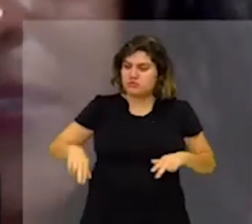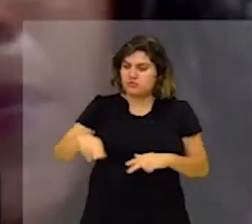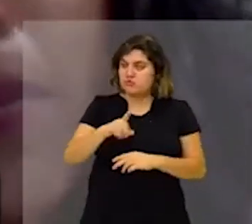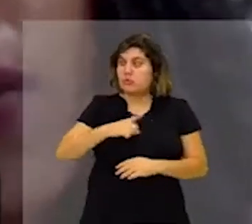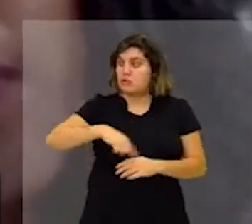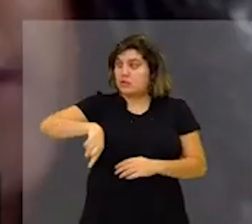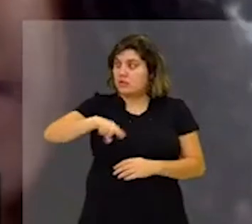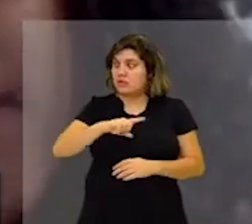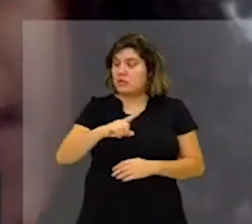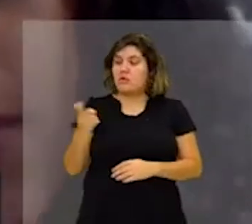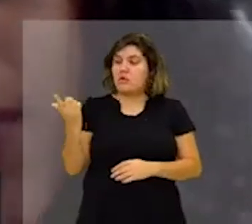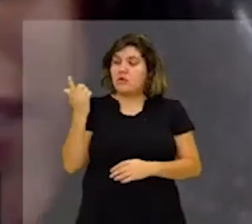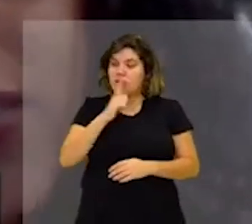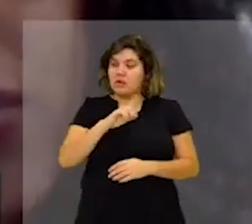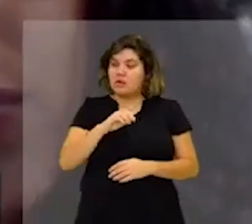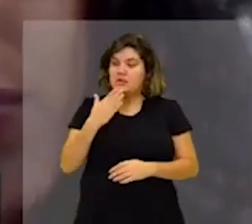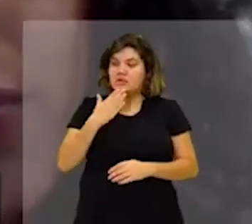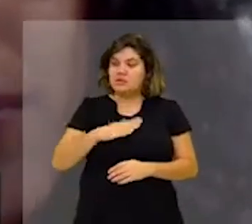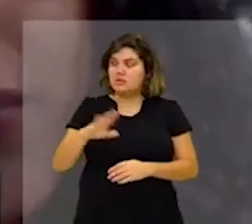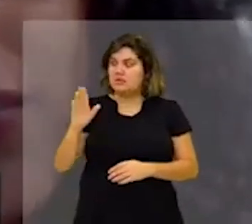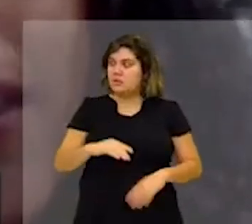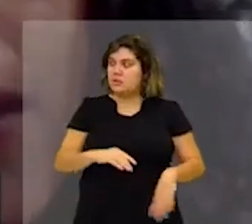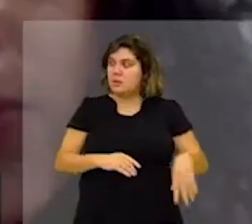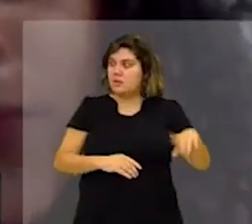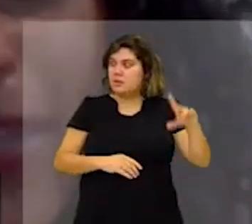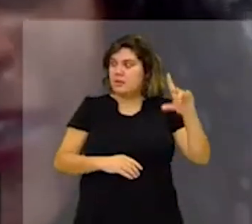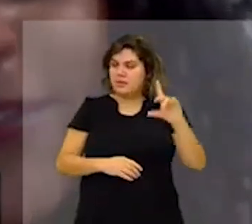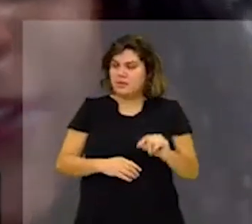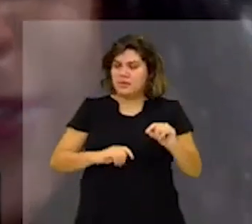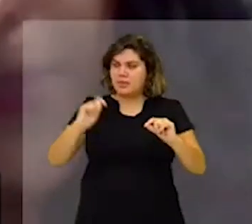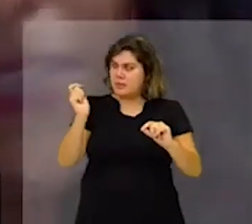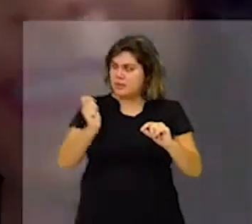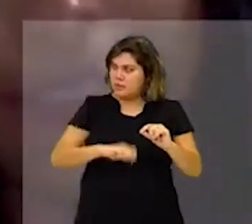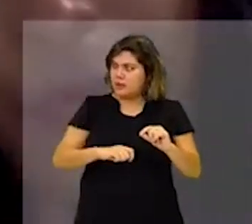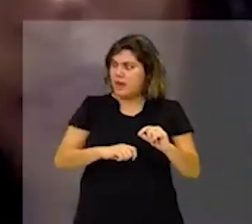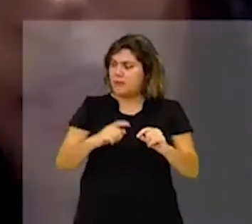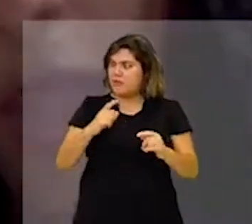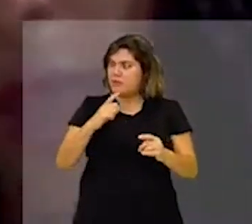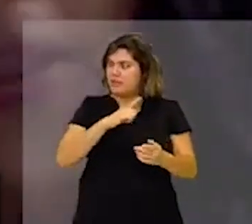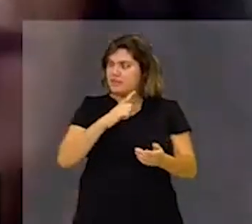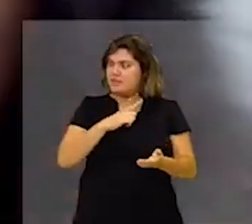são aqueles pormenor potenciado Por que a gente costuma chamar de calma naquele falo né então é